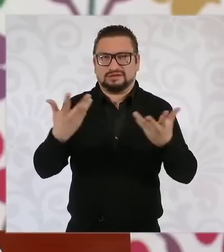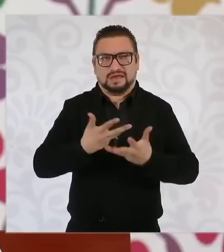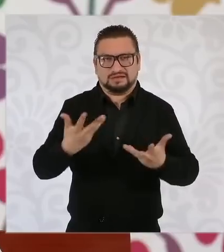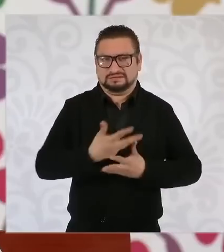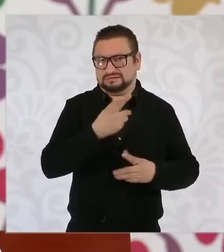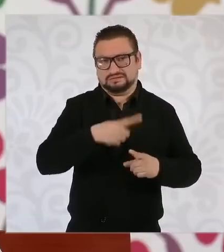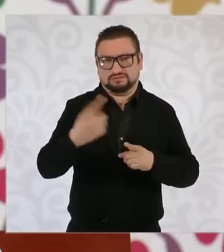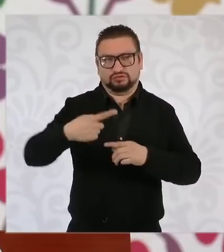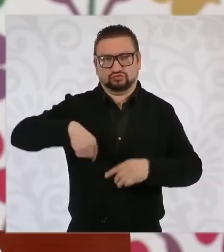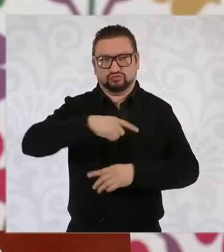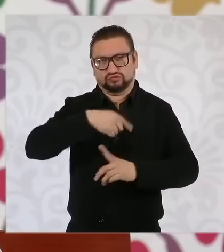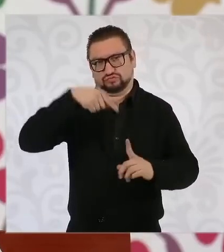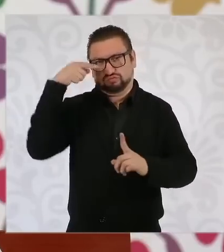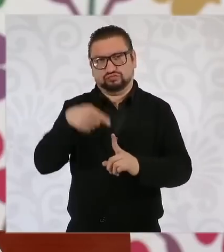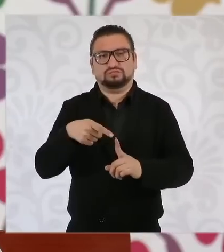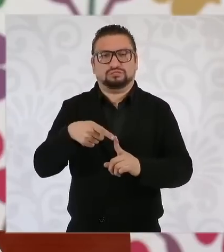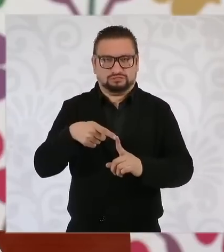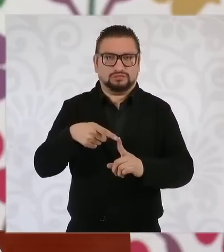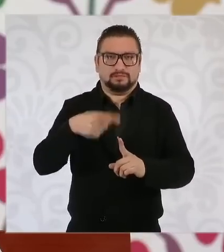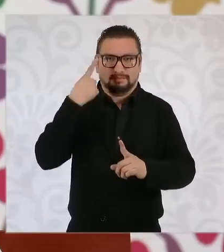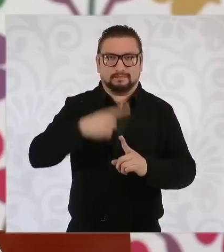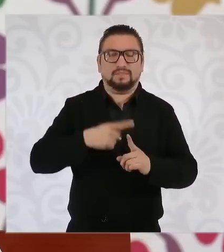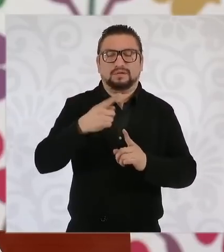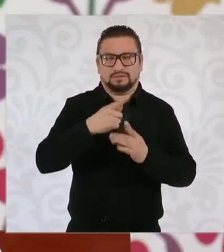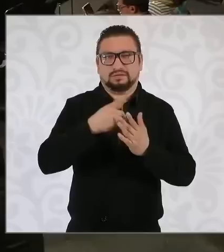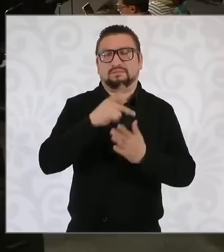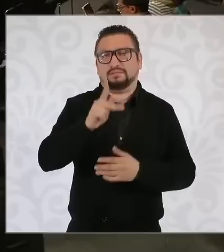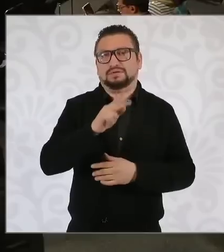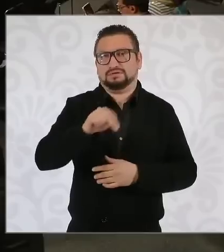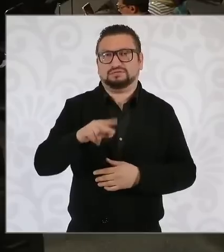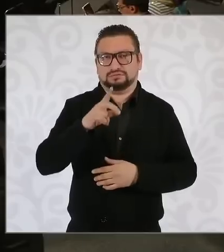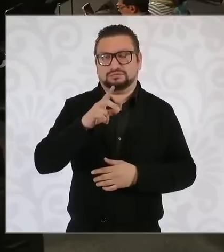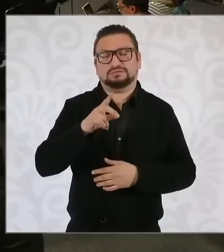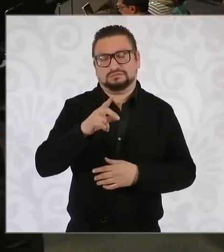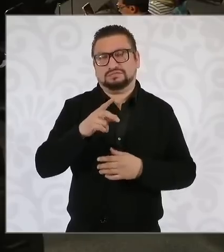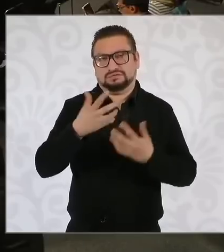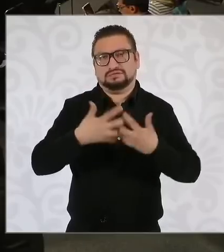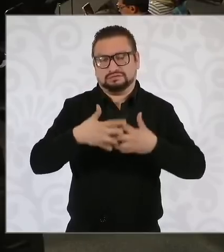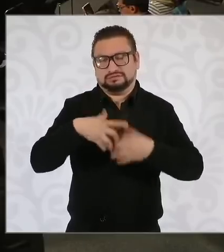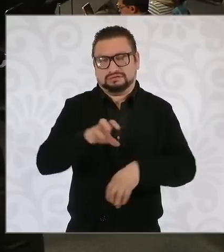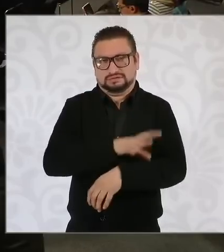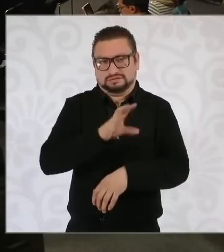objetivos que se ha propuesto en el plan Nacional de energía que encabeza la secretaria de energía